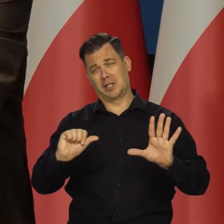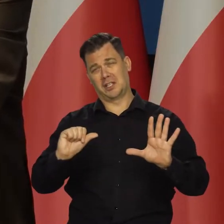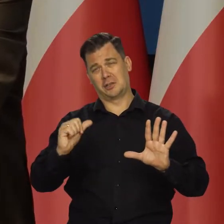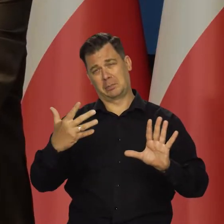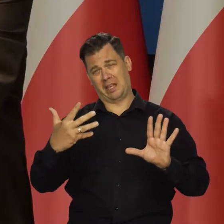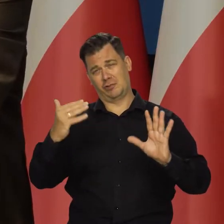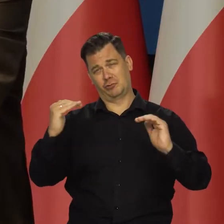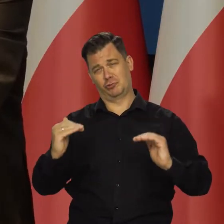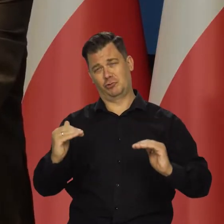6, 5.